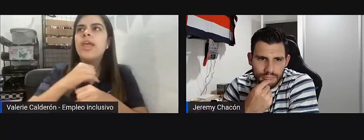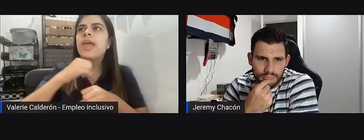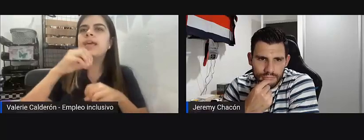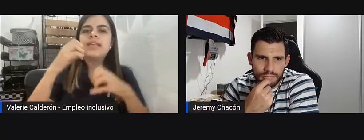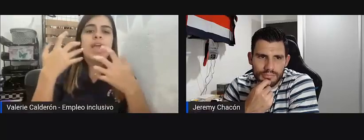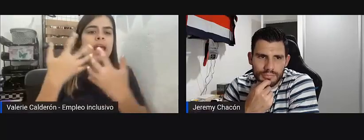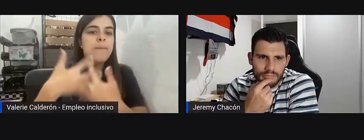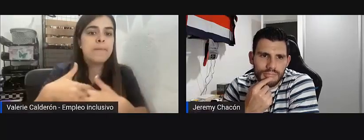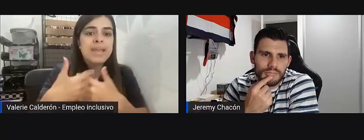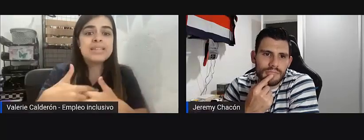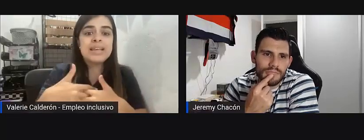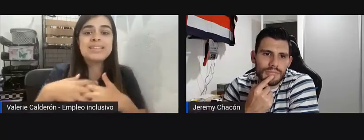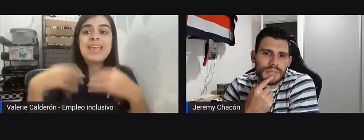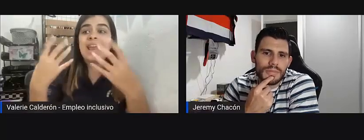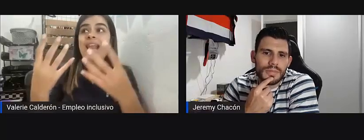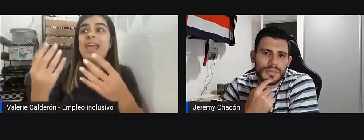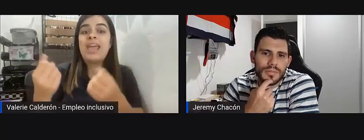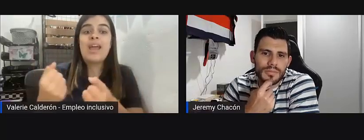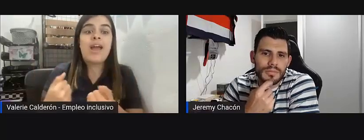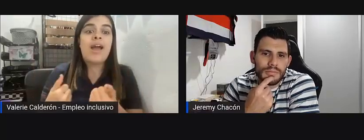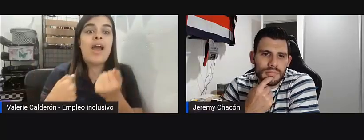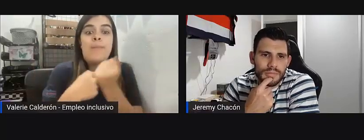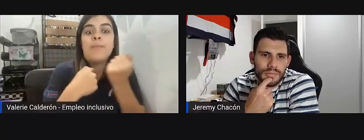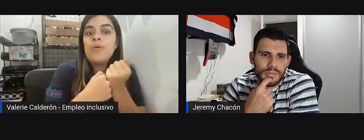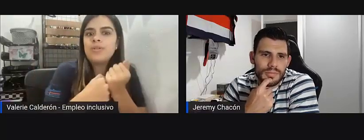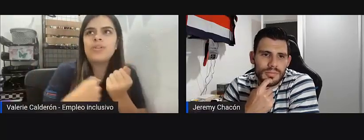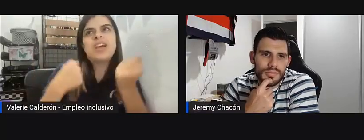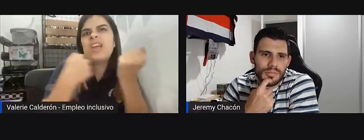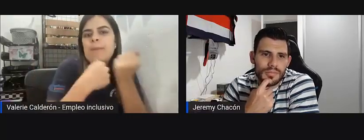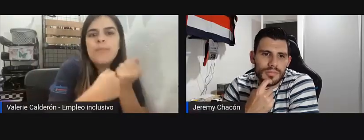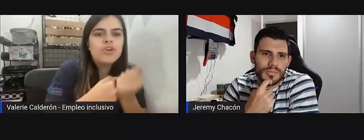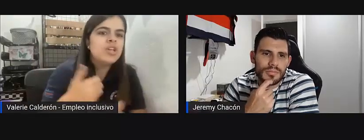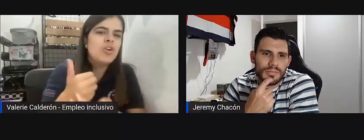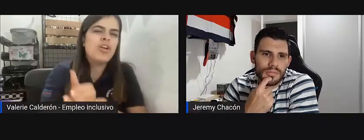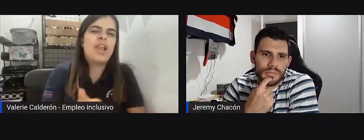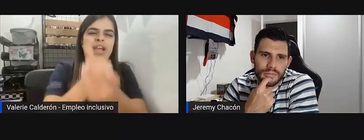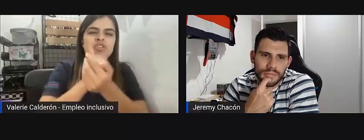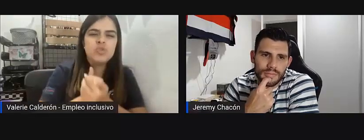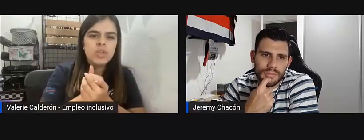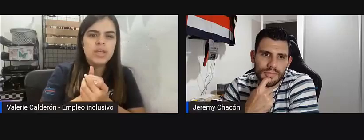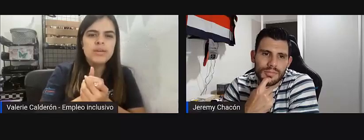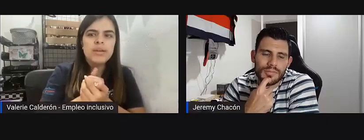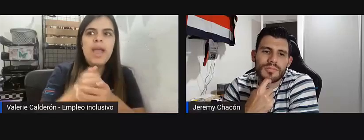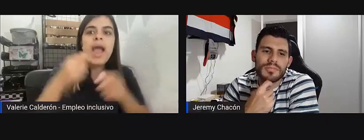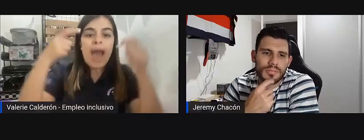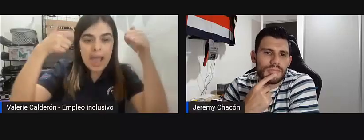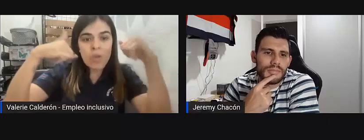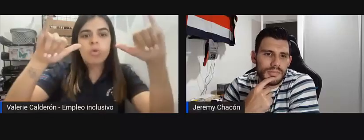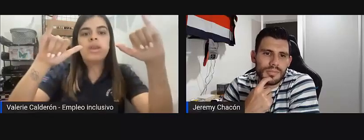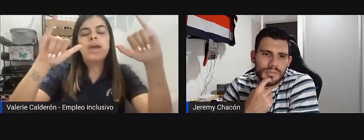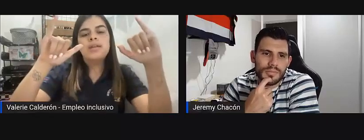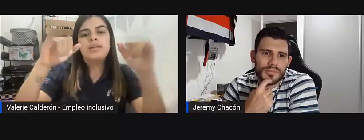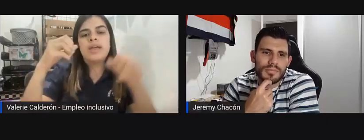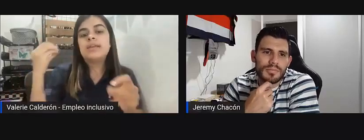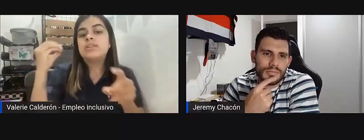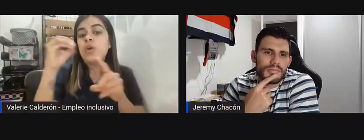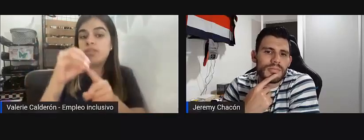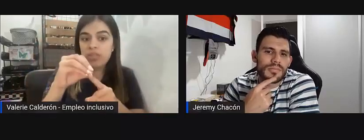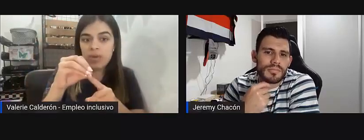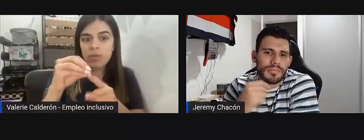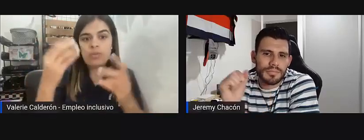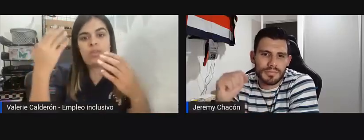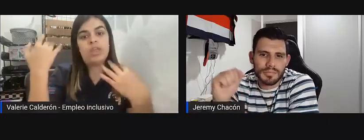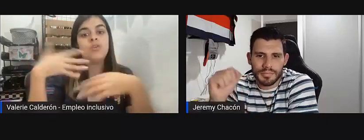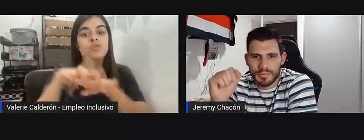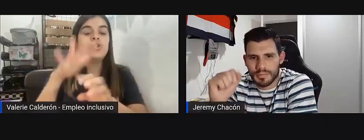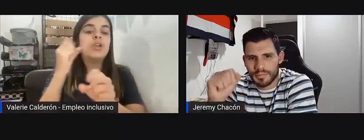empresas que le aporta O sea que la apoyen o que le ayuden a lograr ese objetivo de inclusión